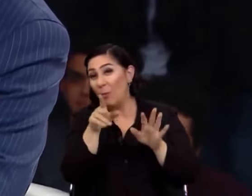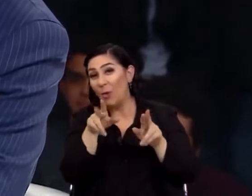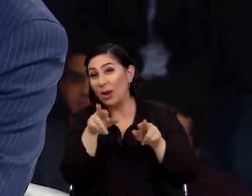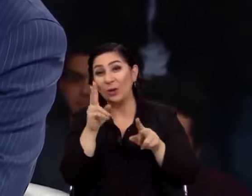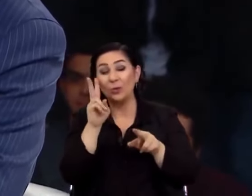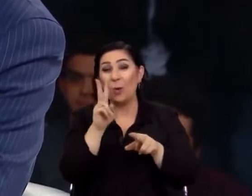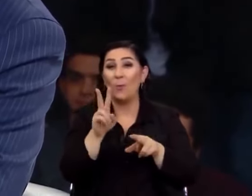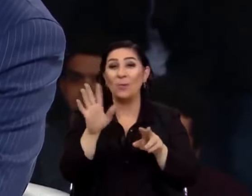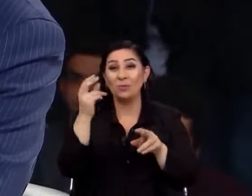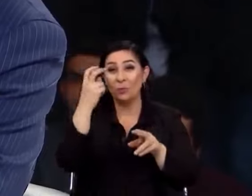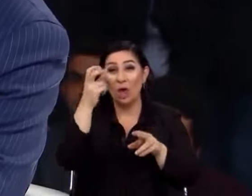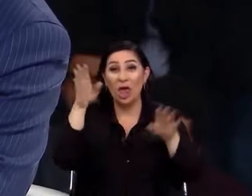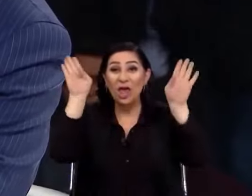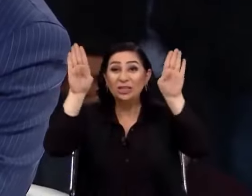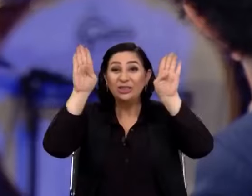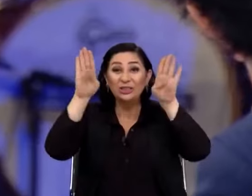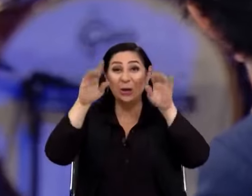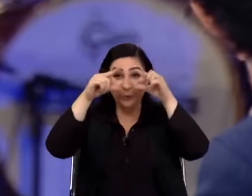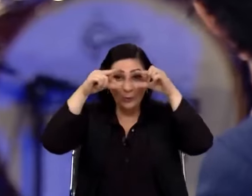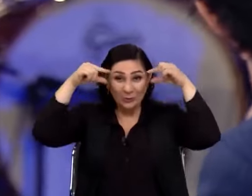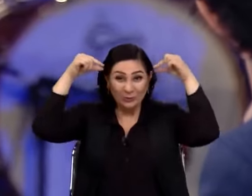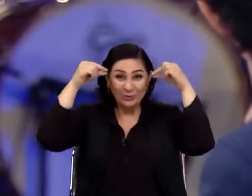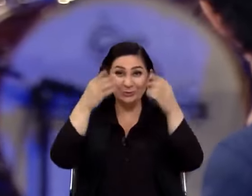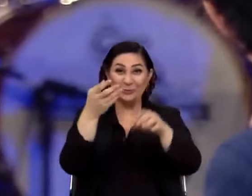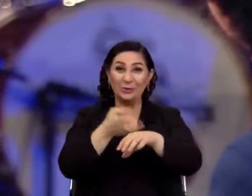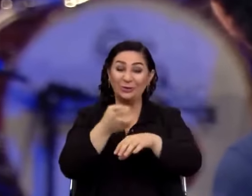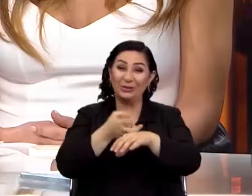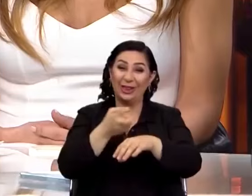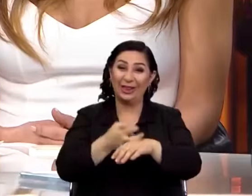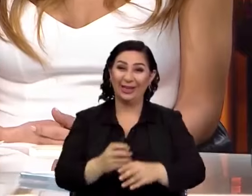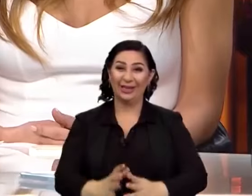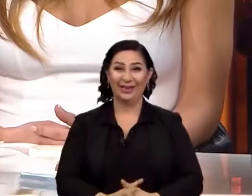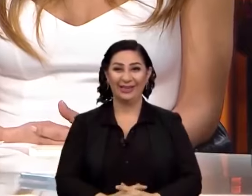göz görmedim eşek [Kahkaha]